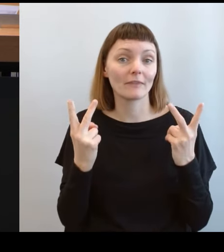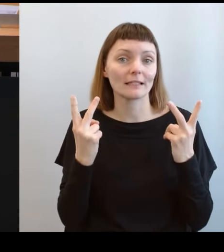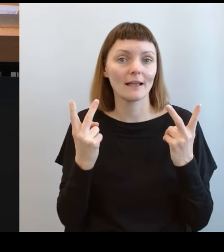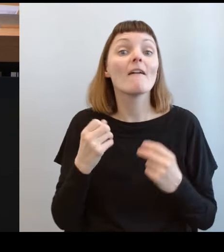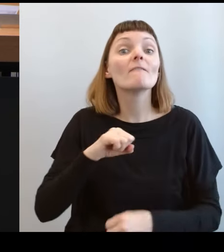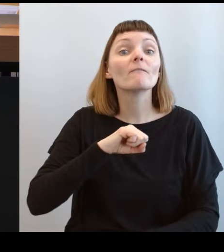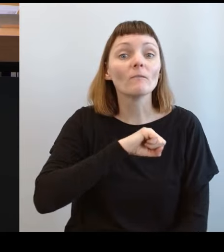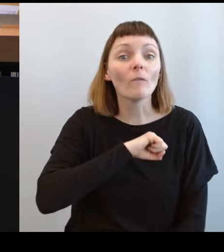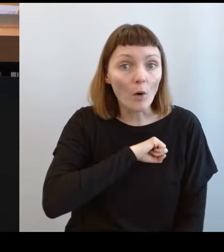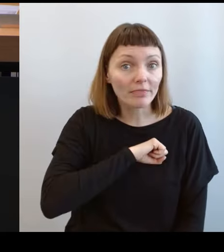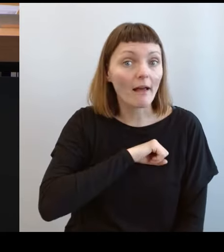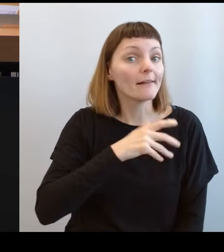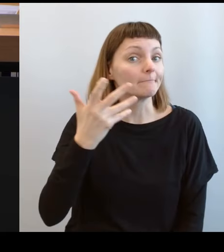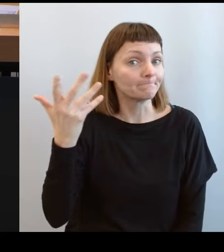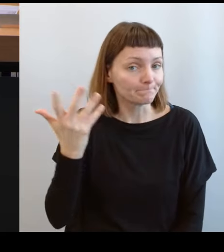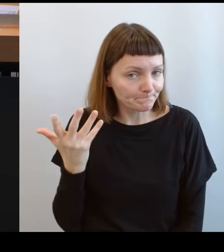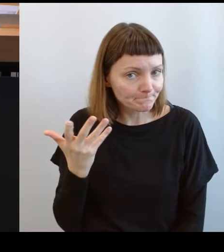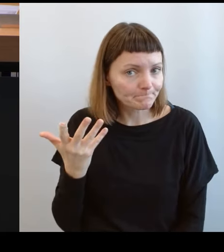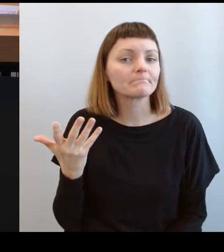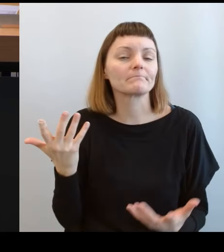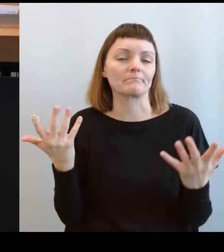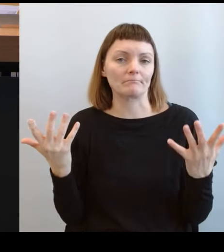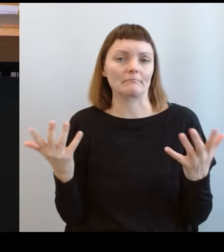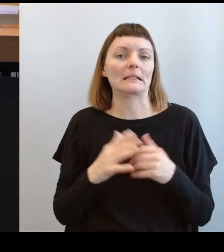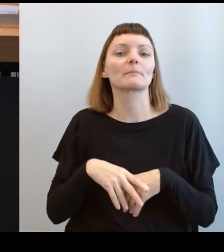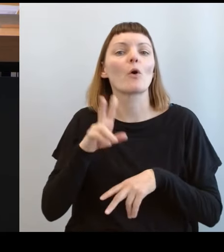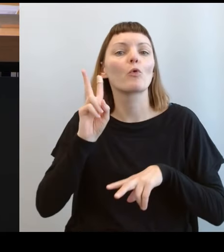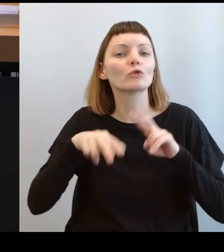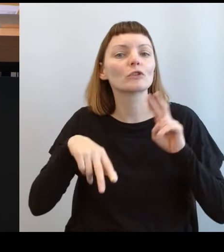Finanzierungsquellen mit einbeziehen kann in die Finanzierung der Ausbildung.